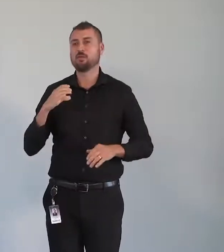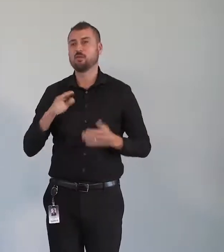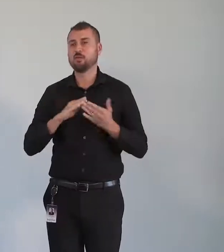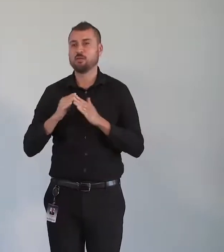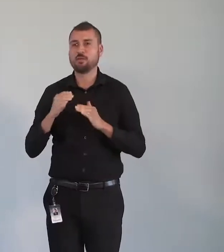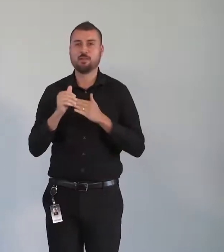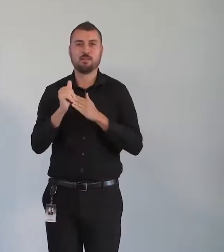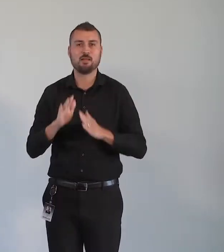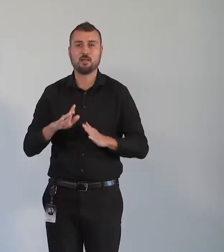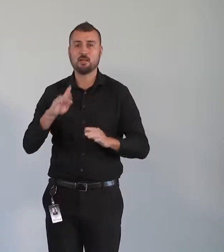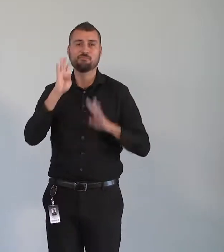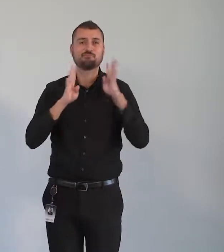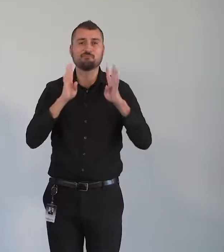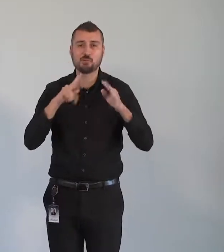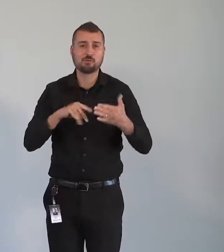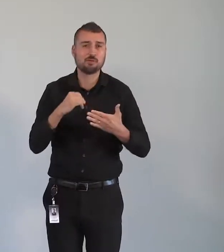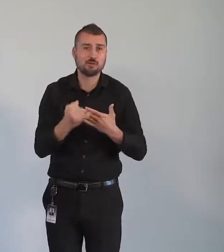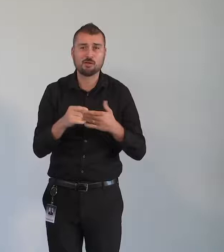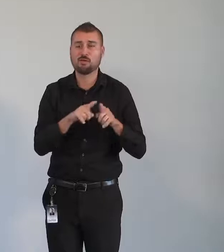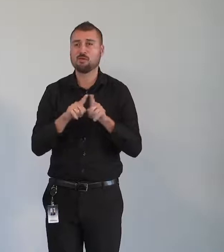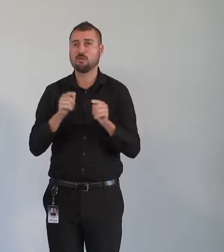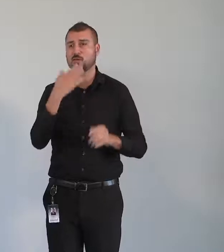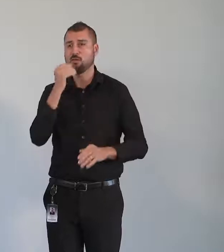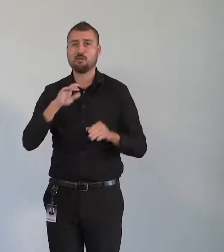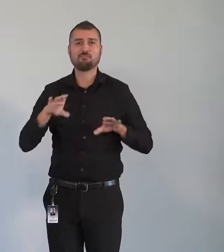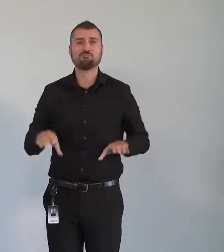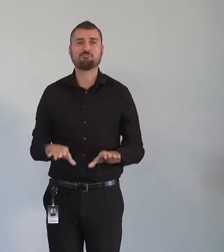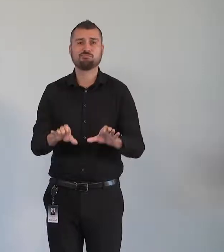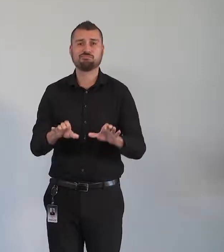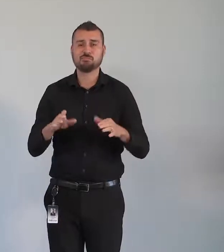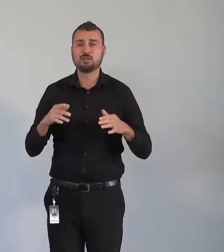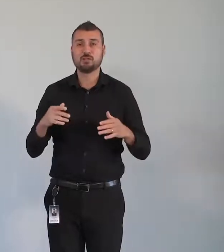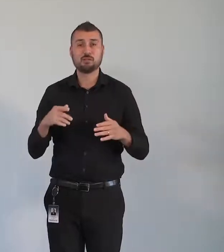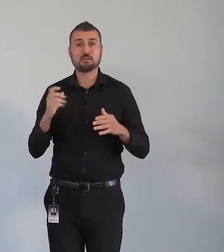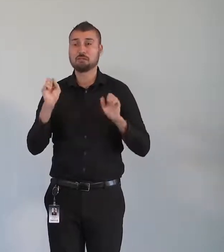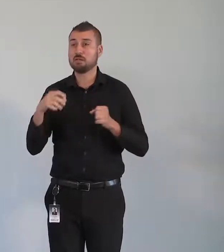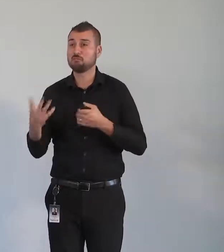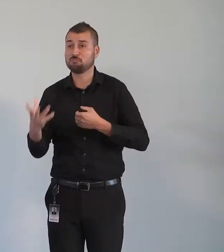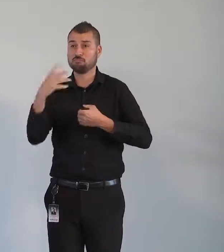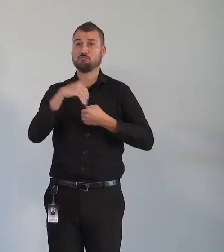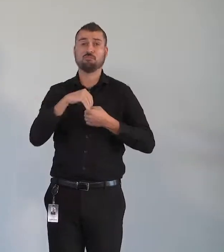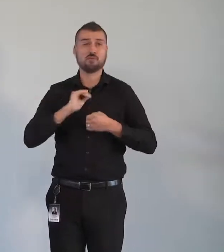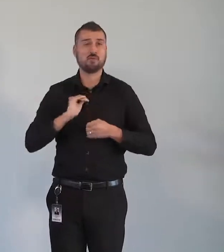proyectos innovadores y las mejores prácticas que pueden adaptarse e implementarse en nuestra propia comunidad